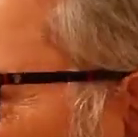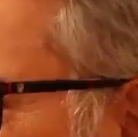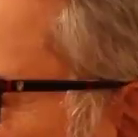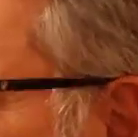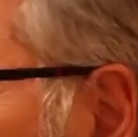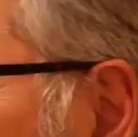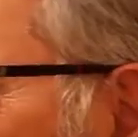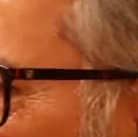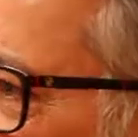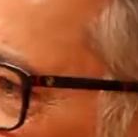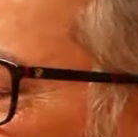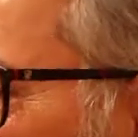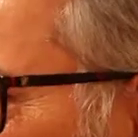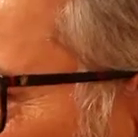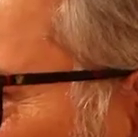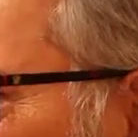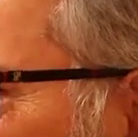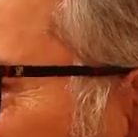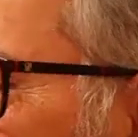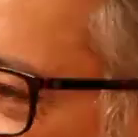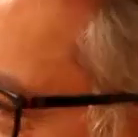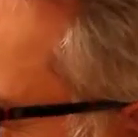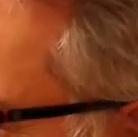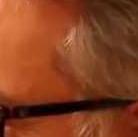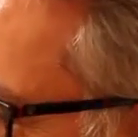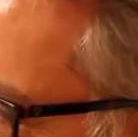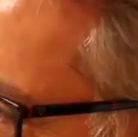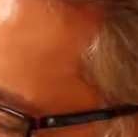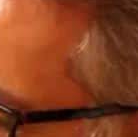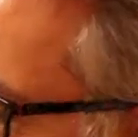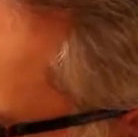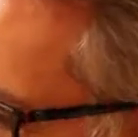con todo lo que tiene la gente. En cambio,